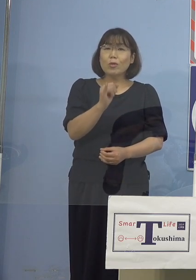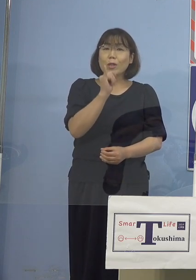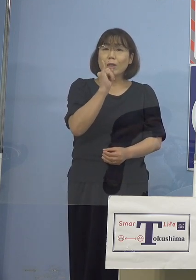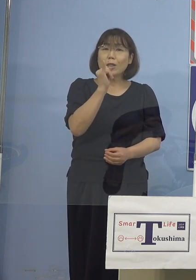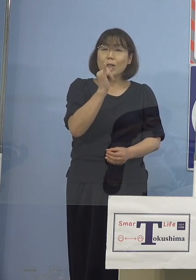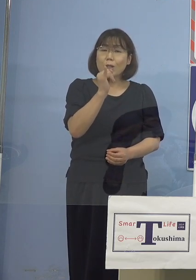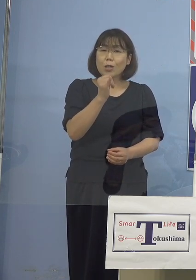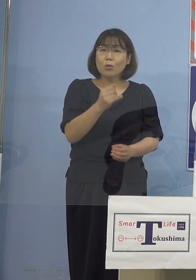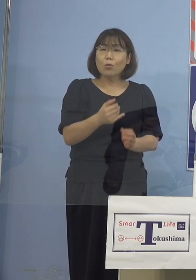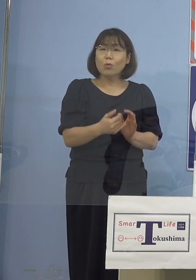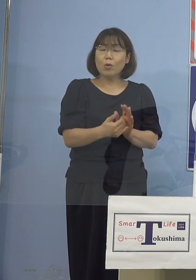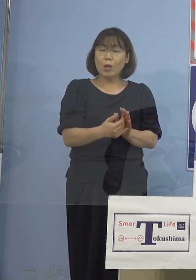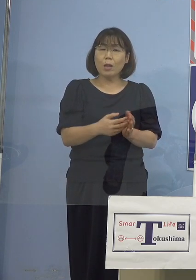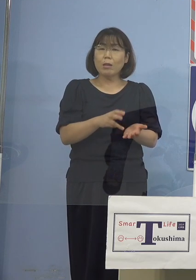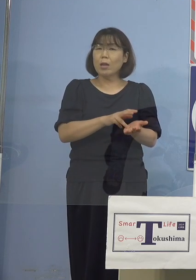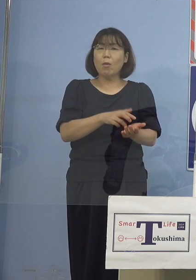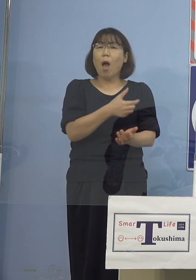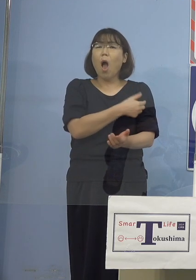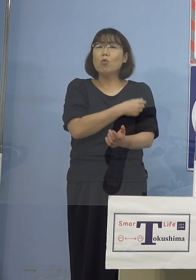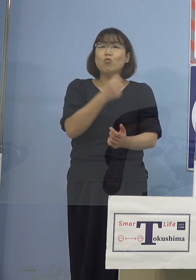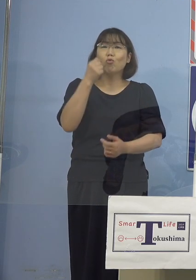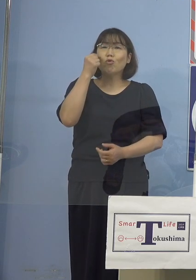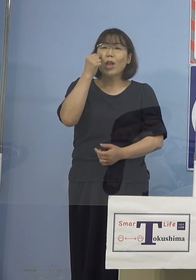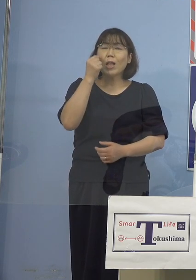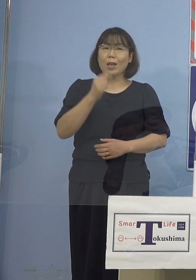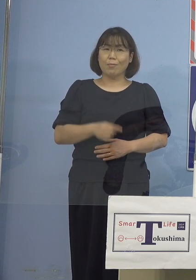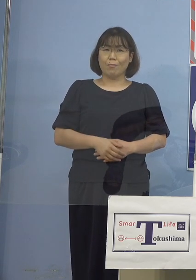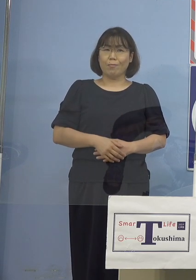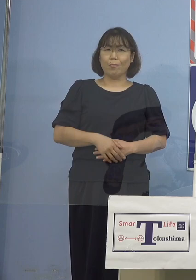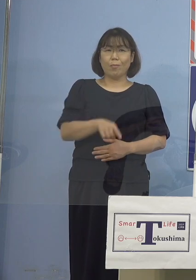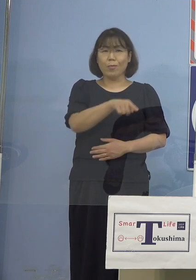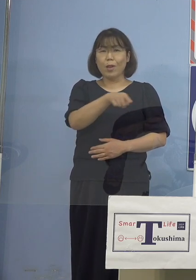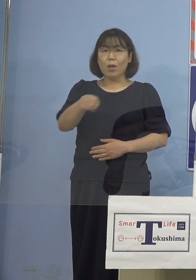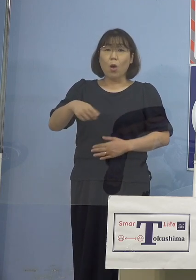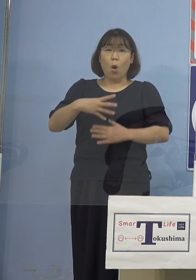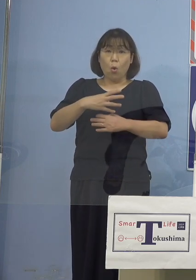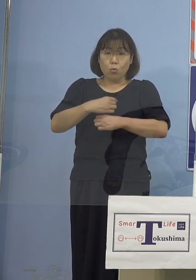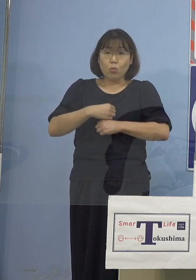これは打てないんですね だからそうしたところの注意喚起であるとか